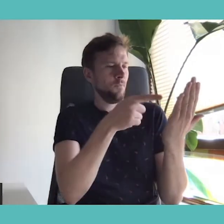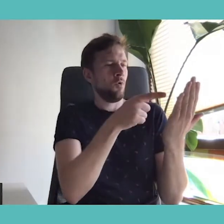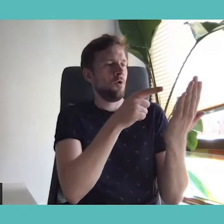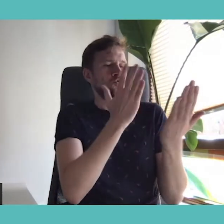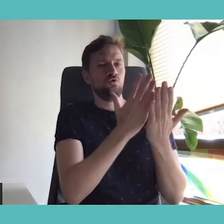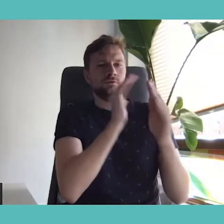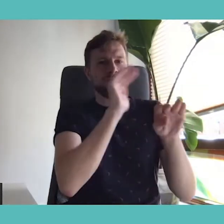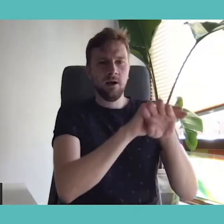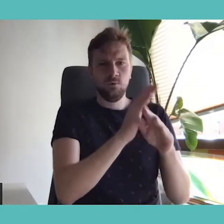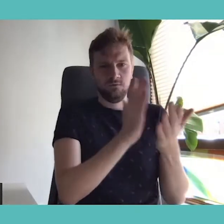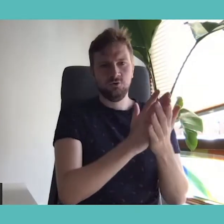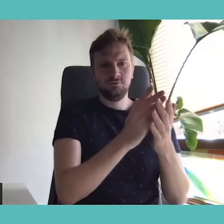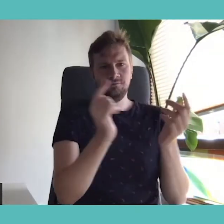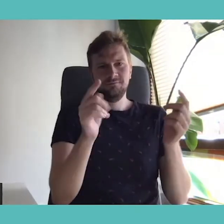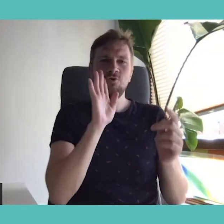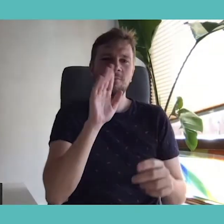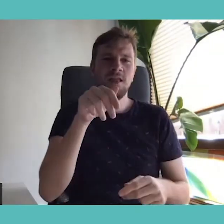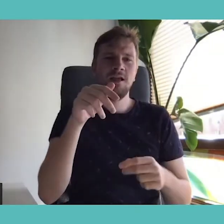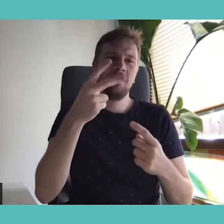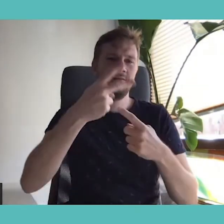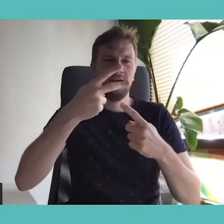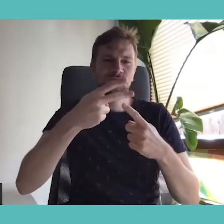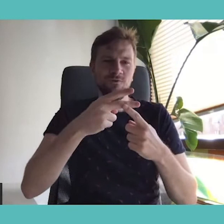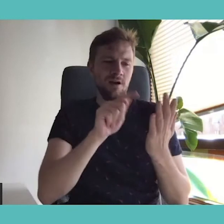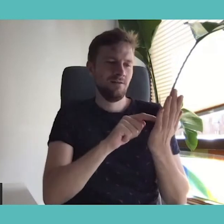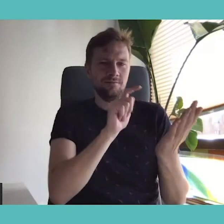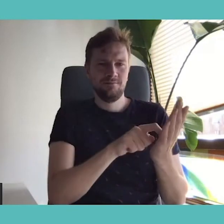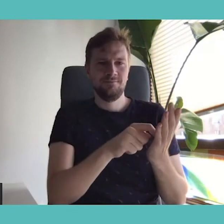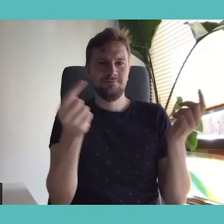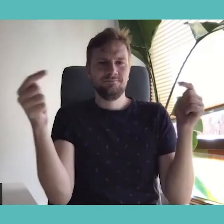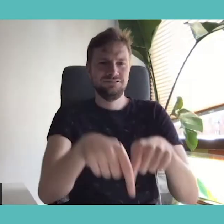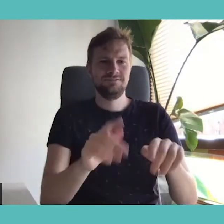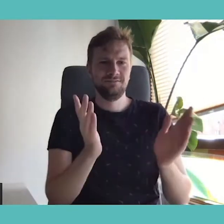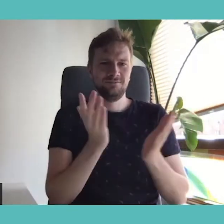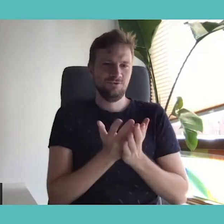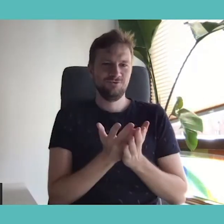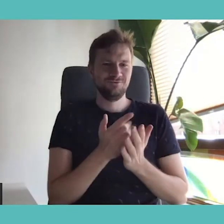Żebym mógł mieć możliwość zamówienia tłumacza języka migowego i tłumacz byłby już na miejscu.